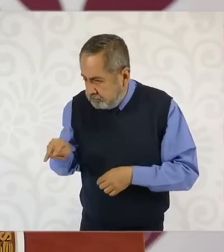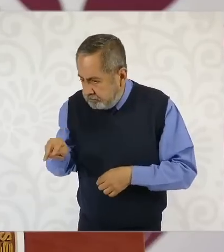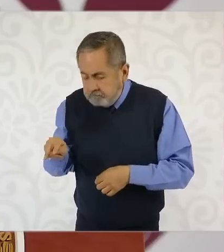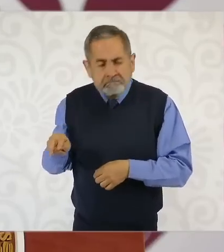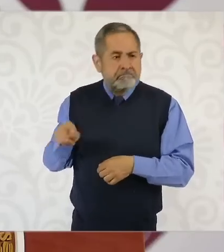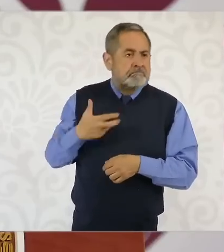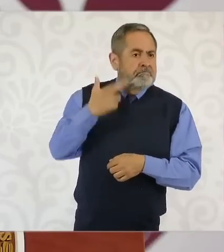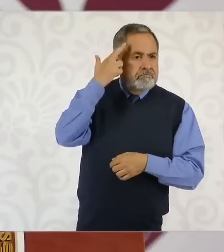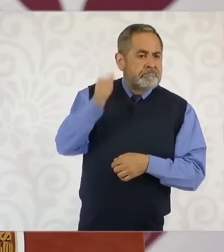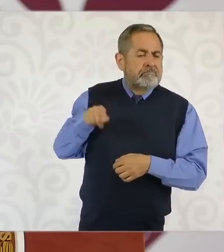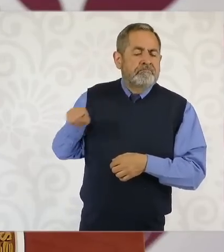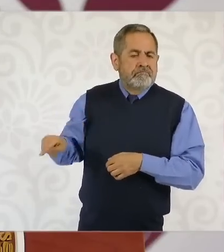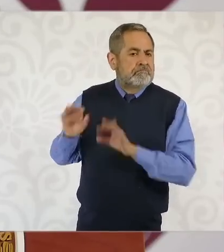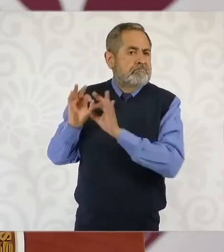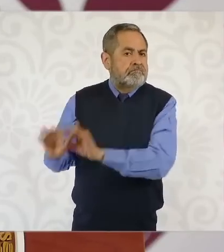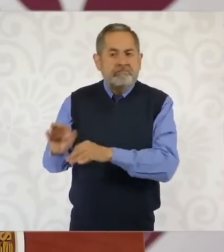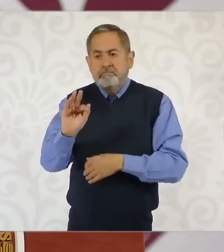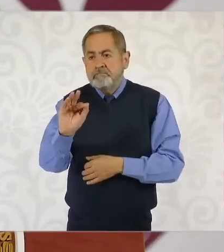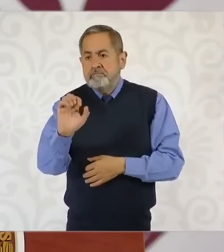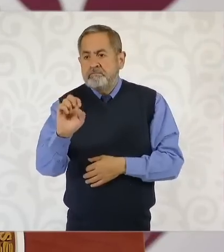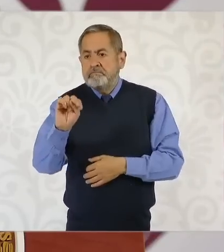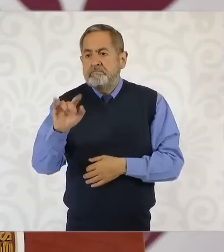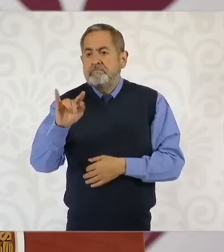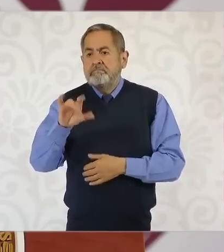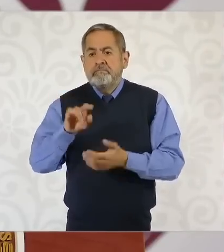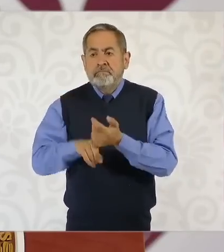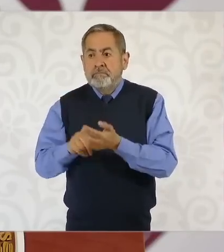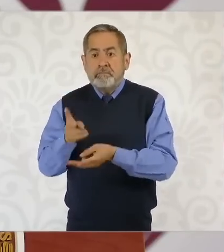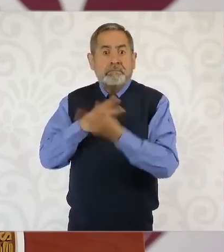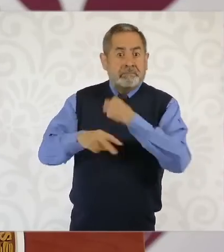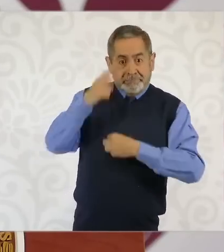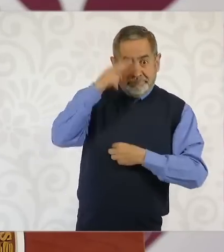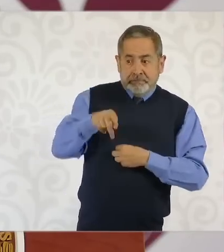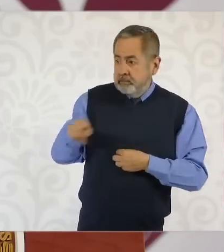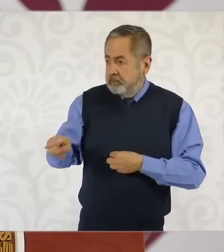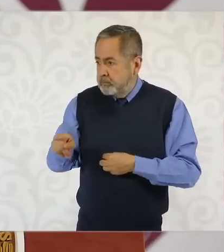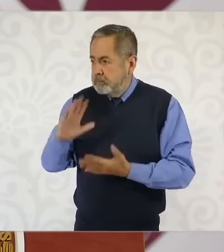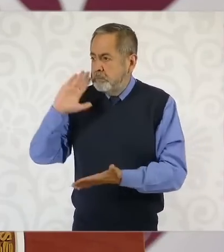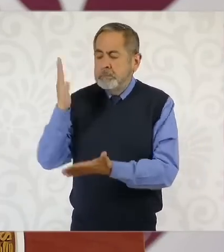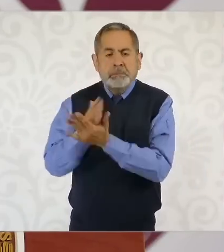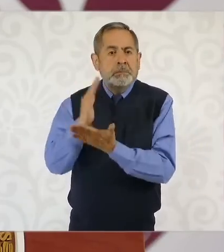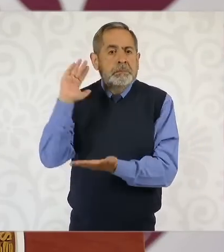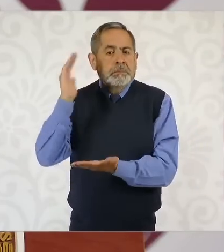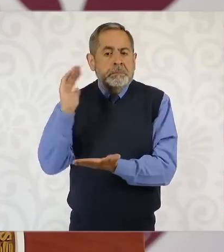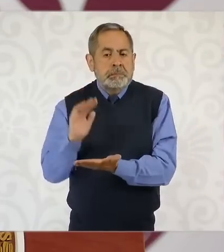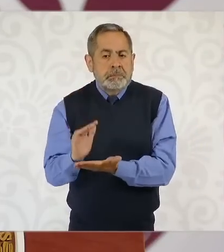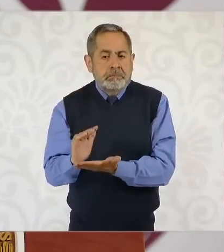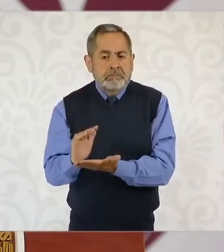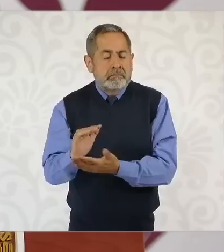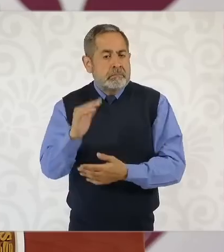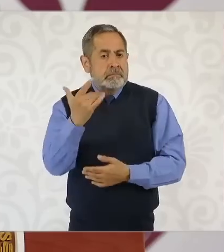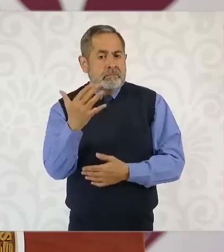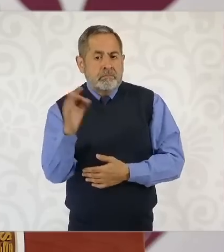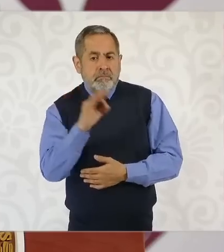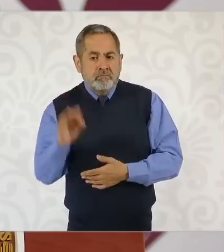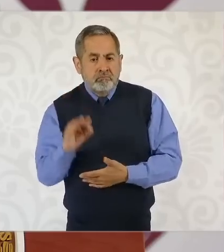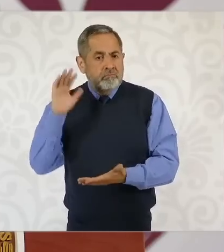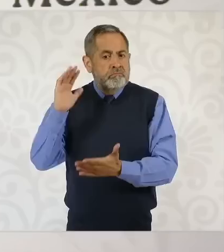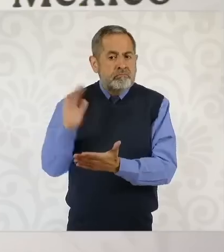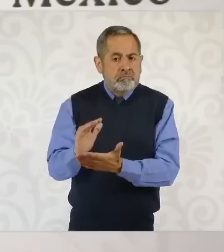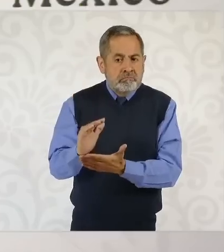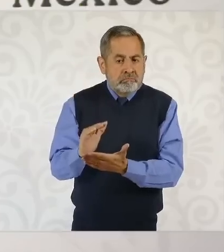de fentanilo en Estados Unidos provenientes de México se redujeron en 50% de octubre de